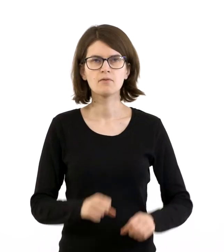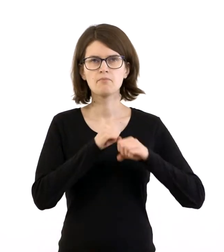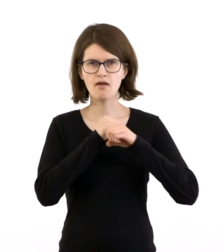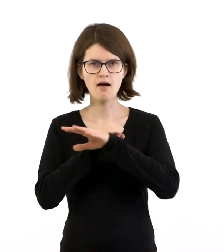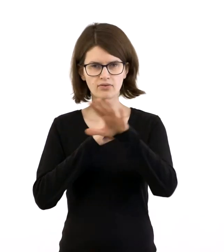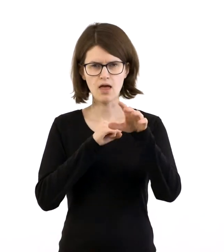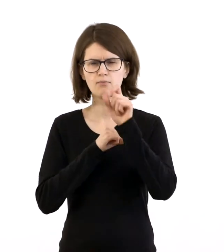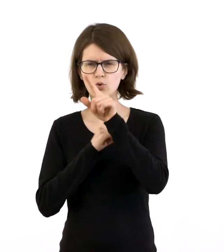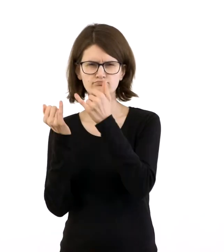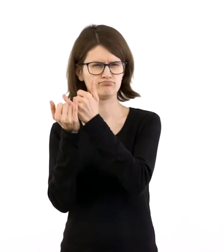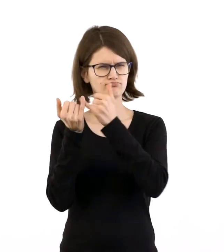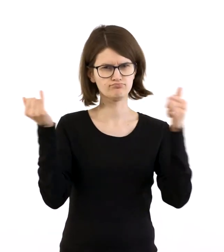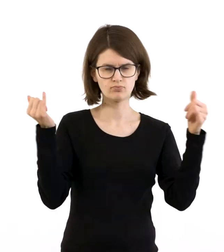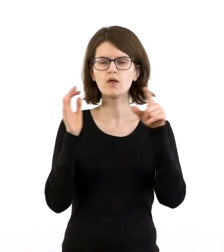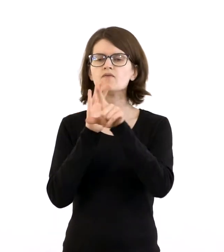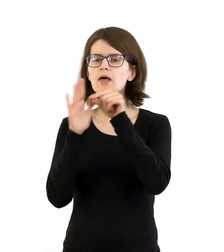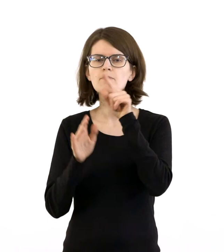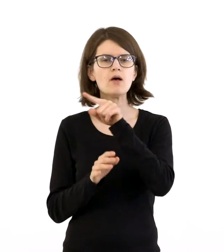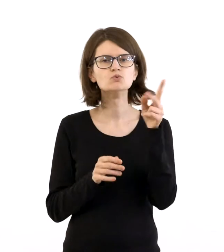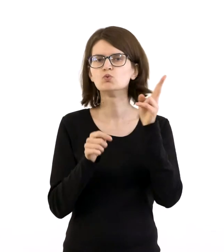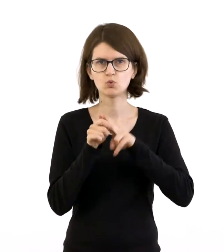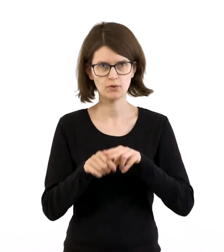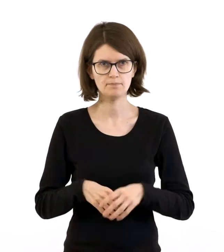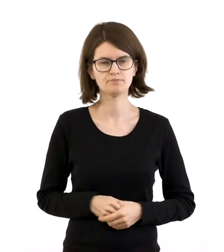2. Media społecznościowe - jakie istnieją, które wybrać?